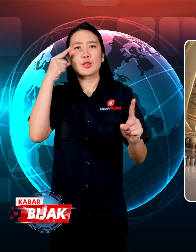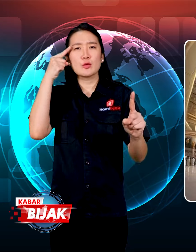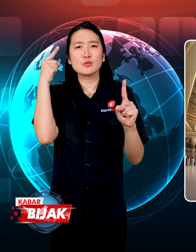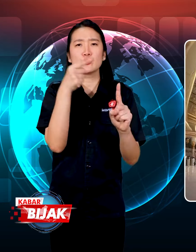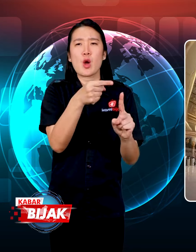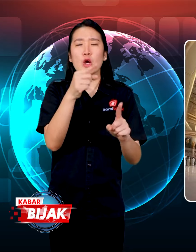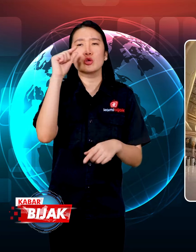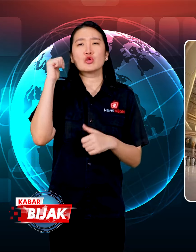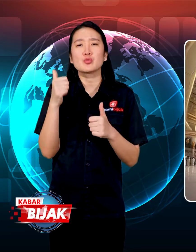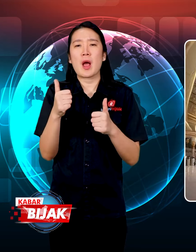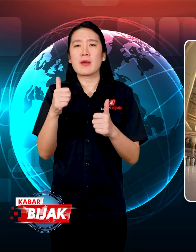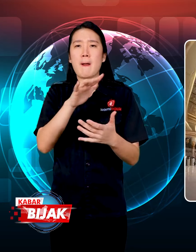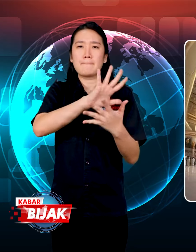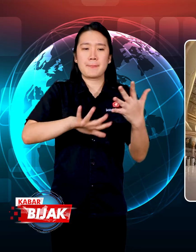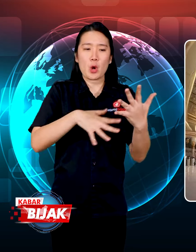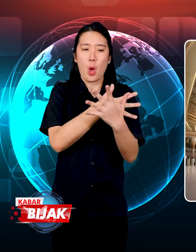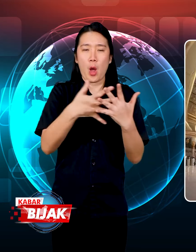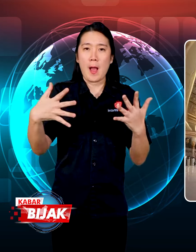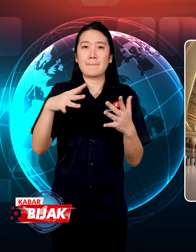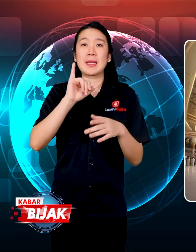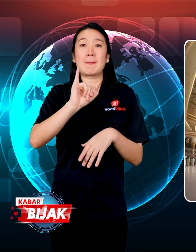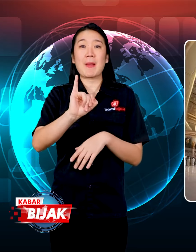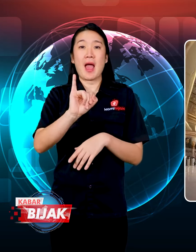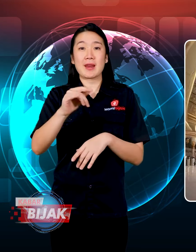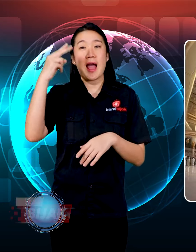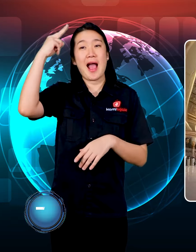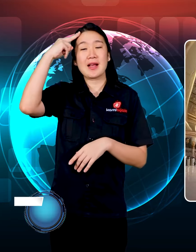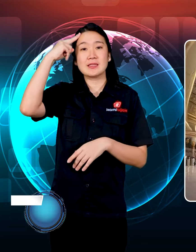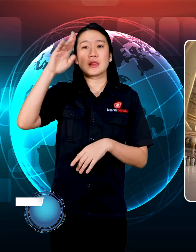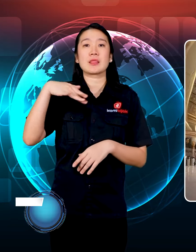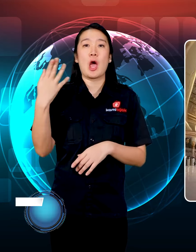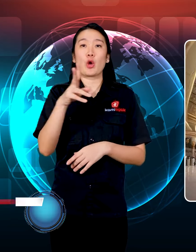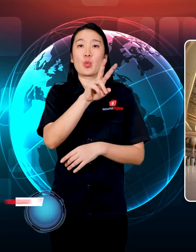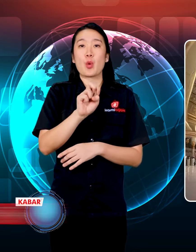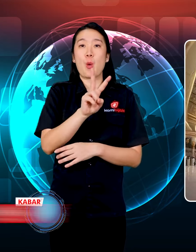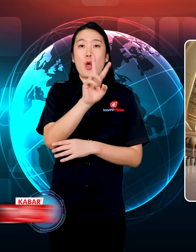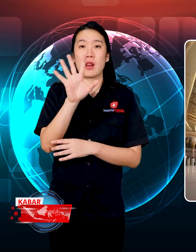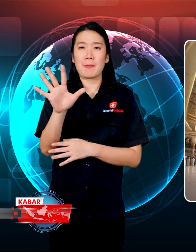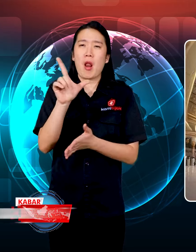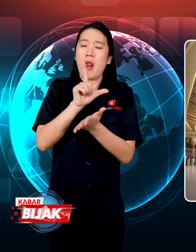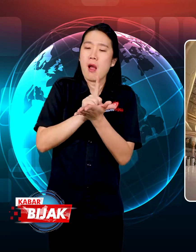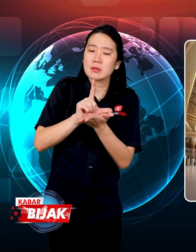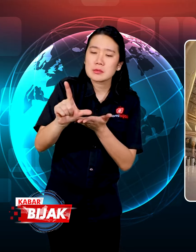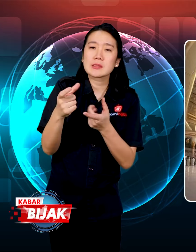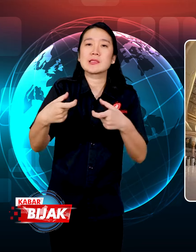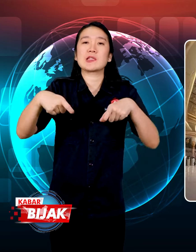yang bertujuan supaya program Ibadah Haji tahun 2025 berjalan lancar